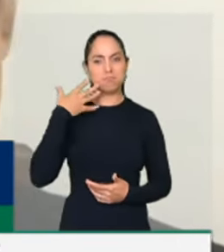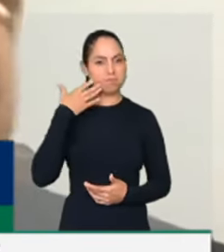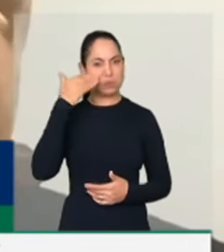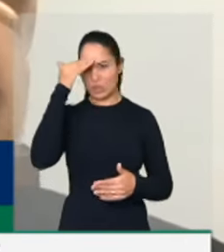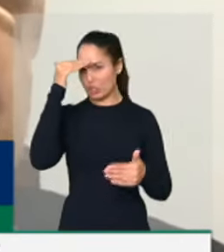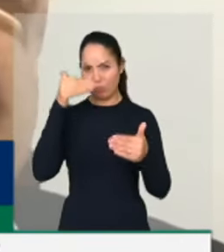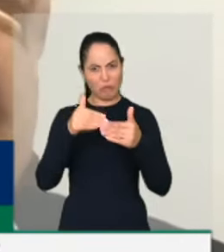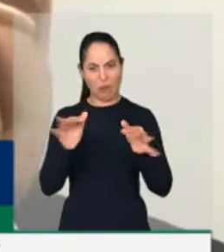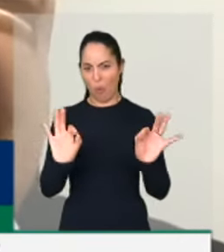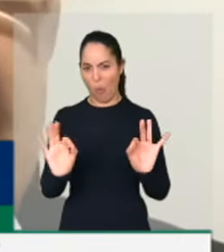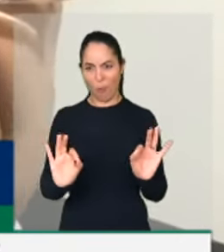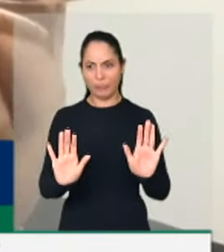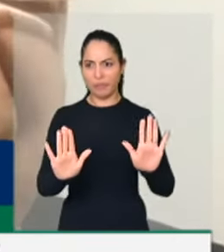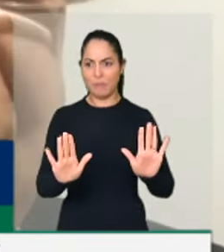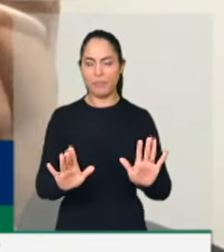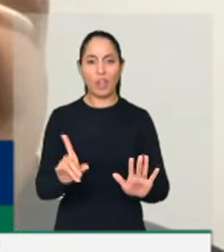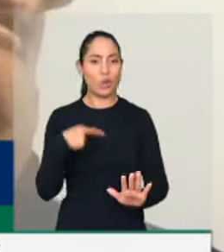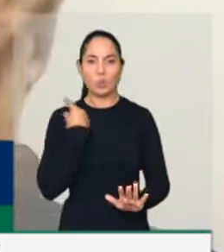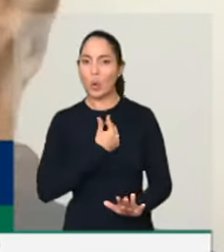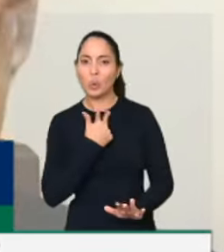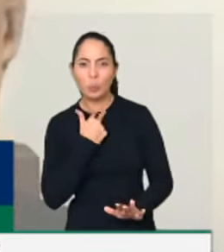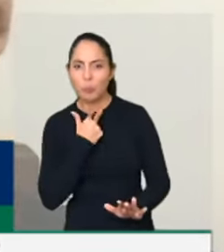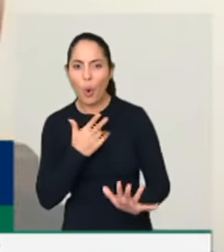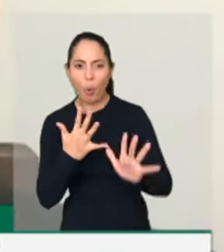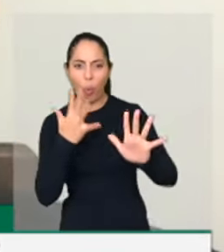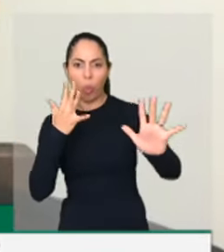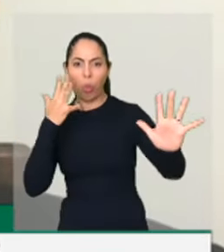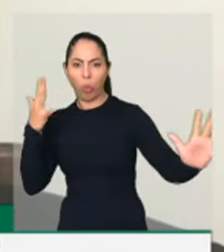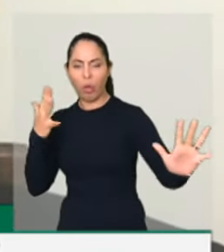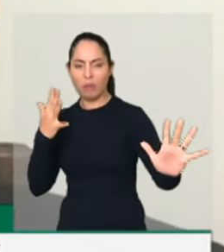NA FILA. DE ACORDO.... NÓS DEVEMOS ATENDER TODOS AQUELES QUE ESTÃO ATINGIDOS PELA PANDEMIA. CLARO QUE ESTAMOS DE